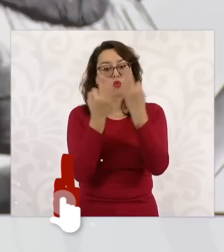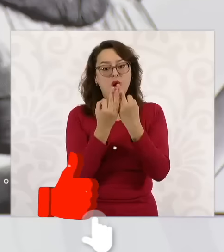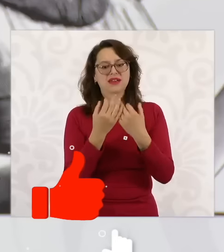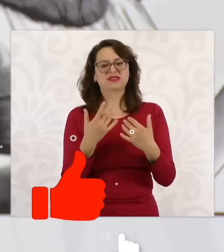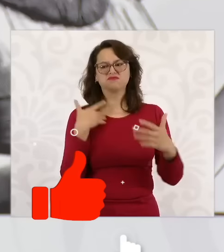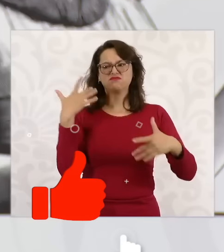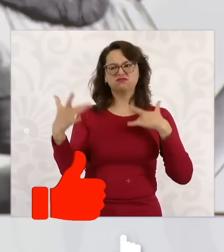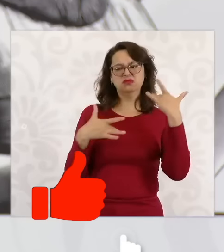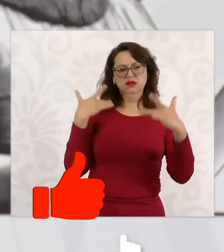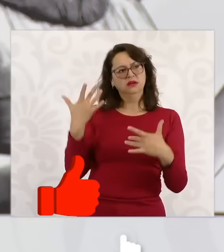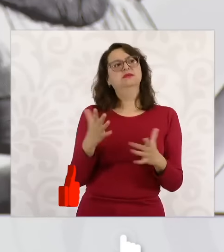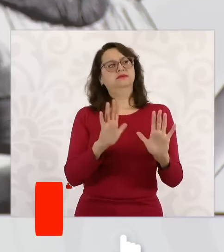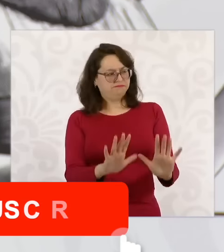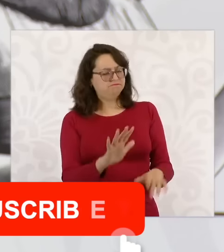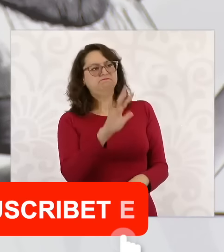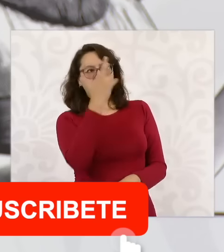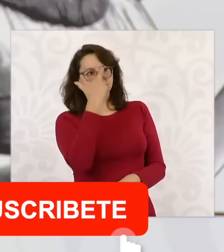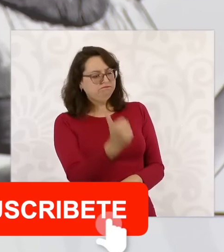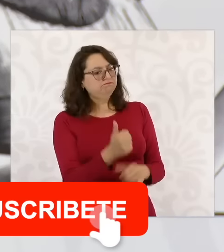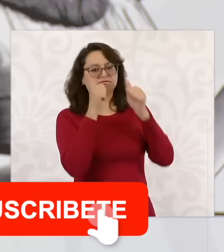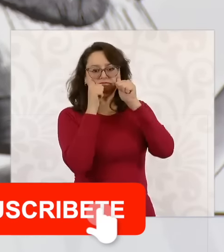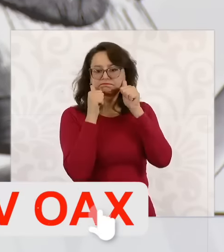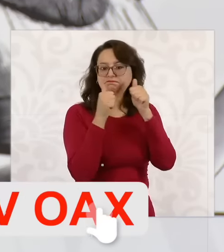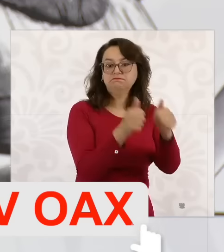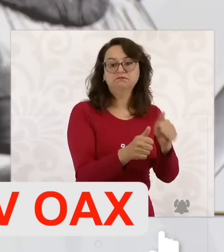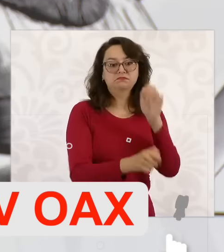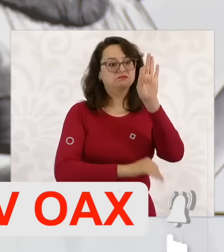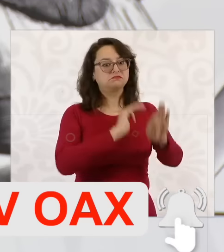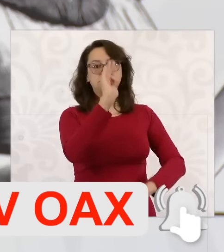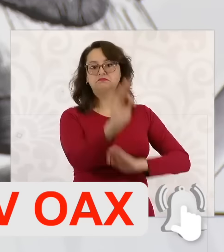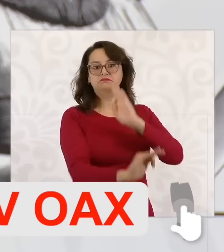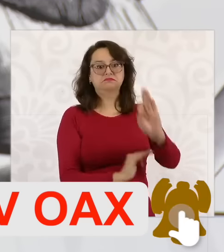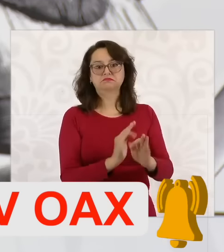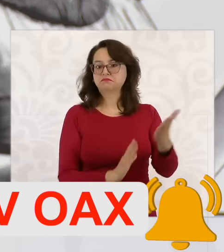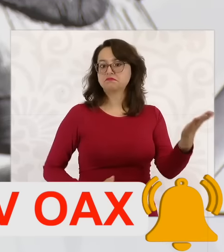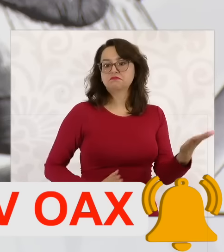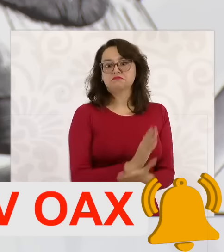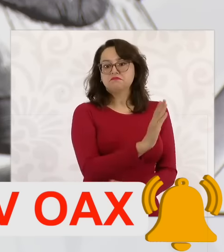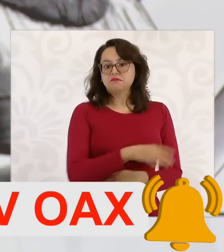atendiendo para que puedan tener adecuadamente todo su acceso a las aduanas. Es decir,